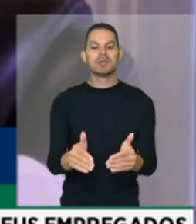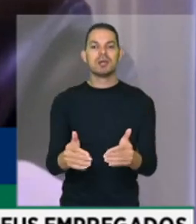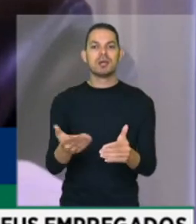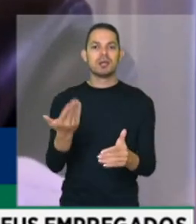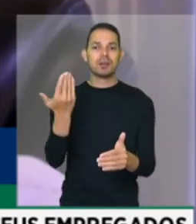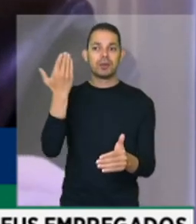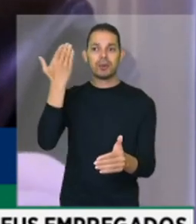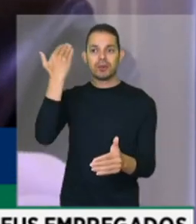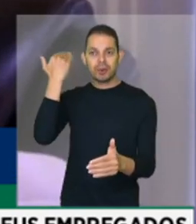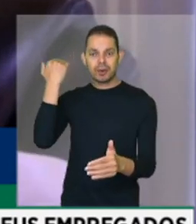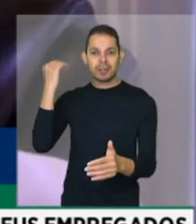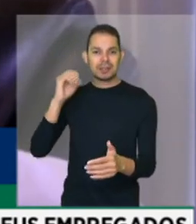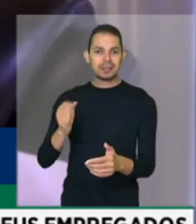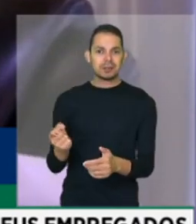VALE É O DINHEIRO. INFELIZMENTE, DAVAM BILHÕES